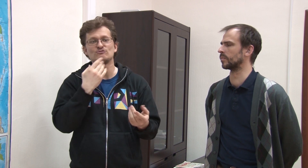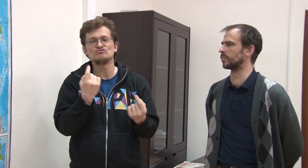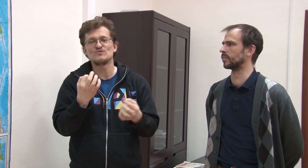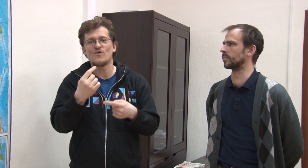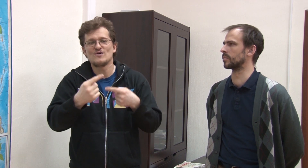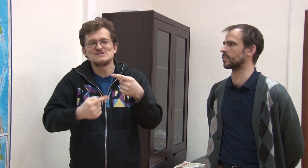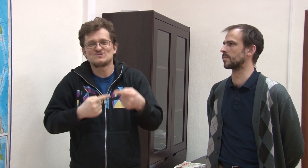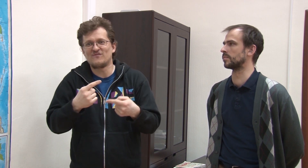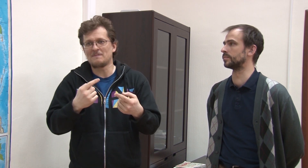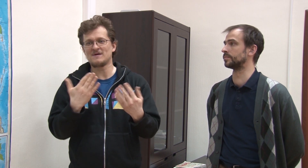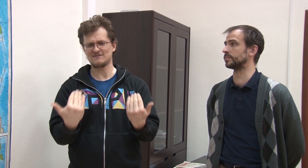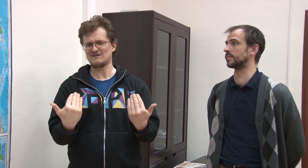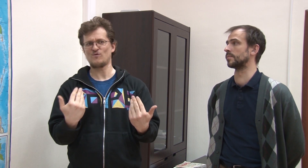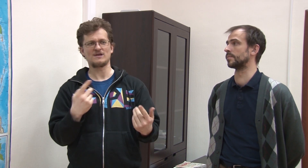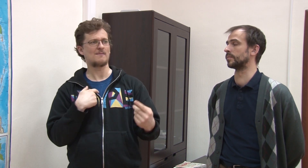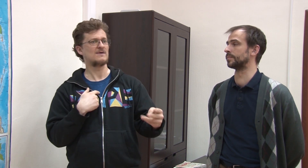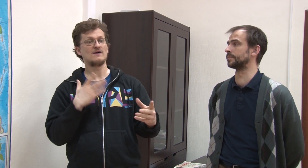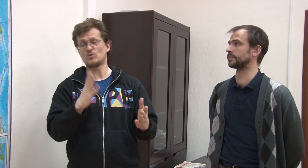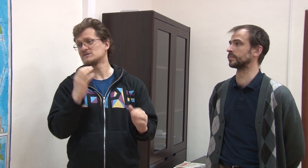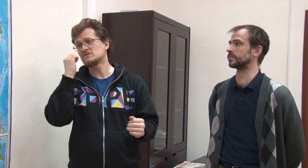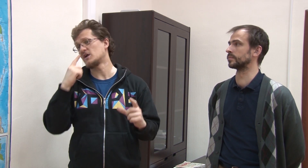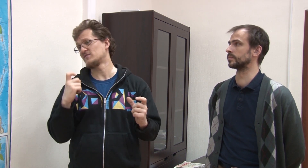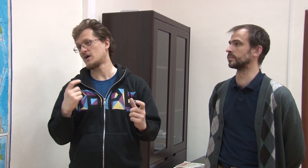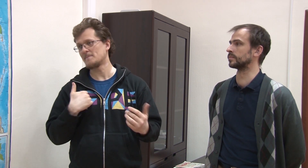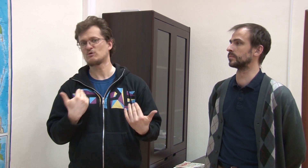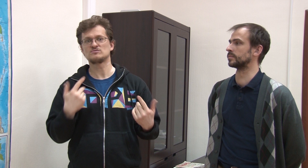Ничего нового нет, современных материалов нет. Есть только старые фотографии.